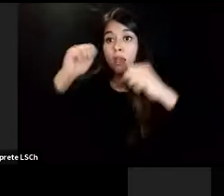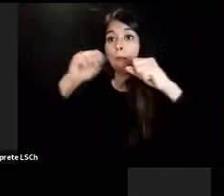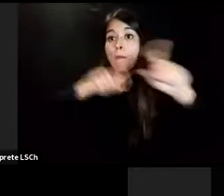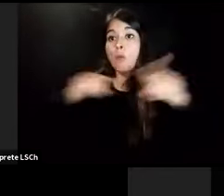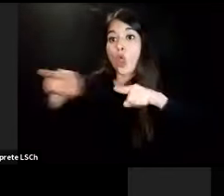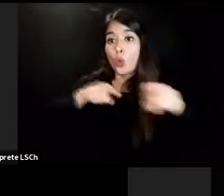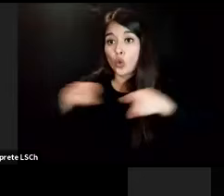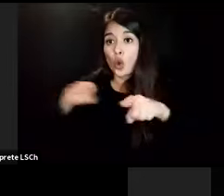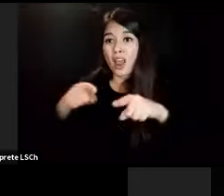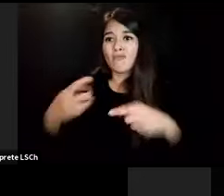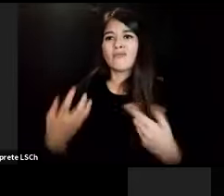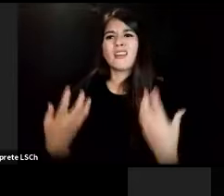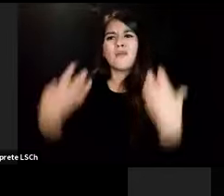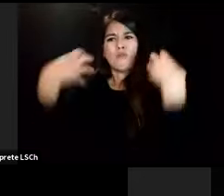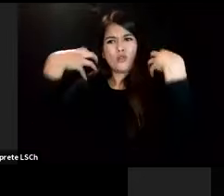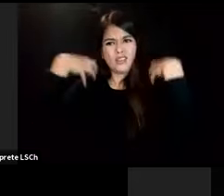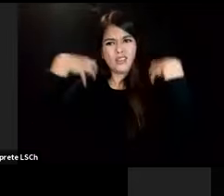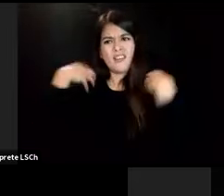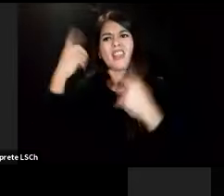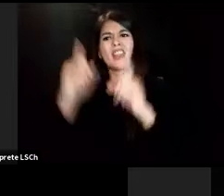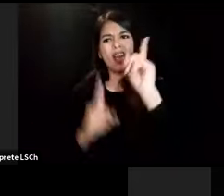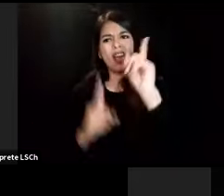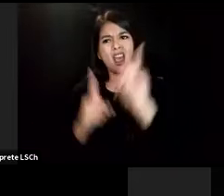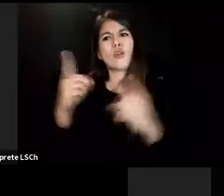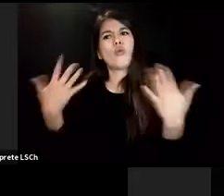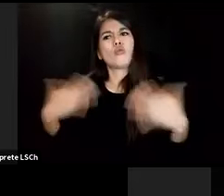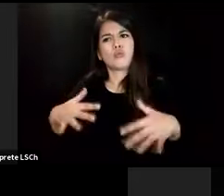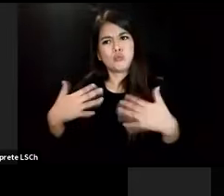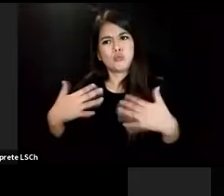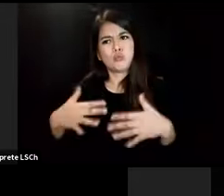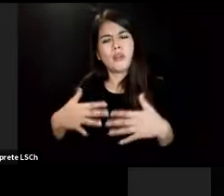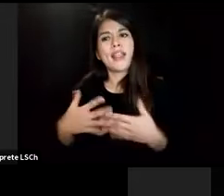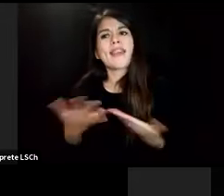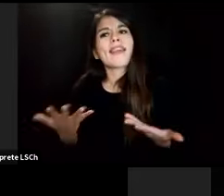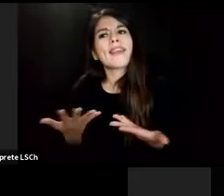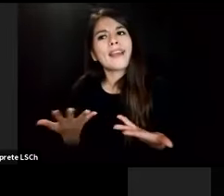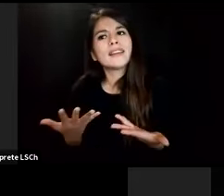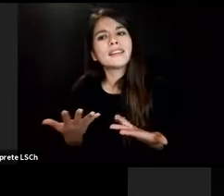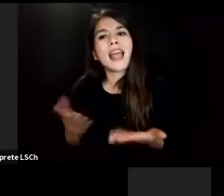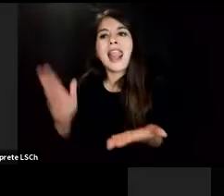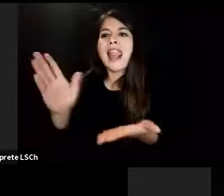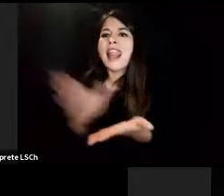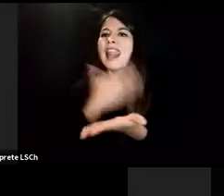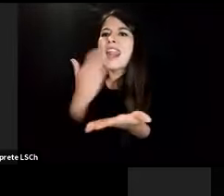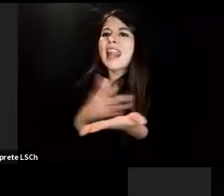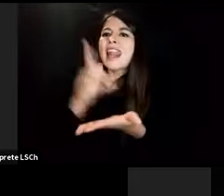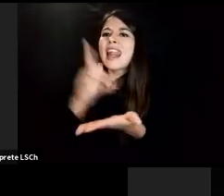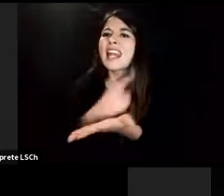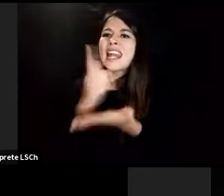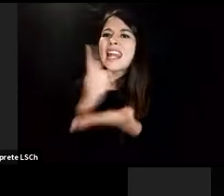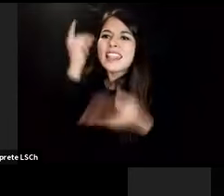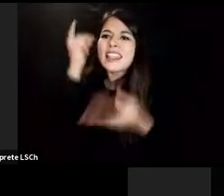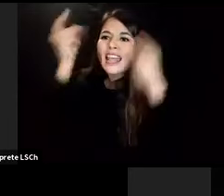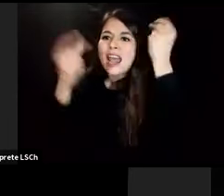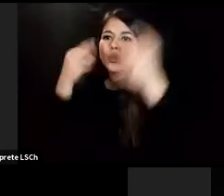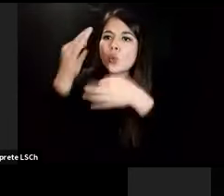algo que me parece muy importante, que es llevar literatura reciente al audio.